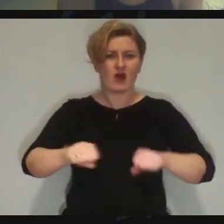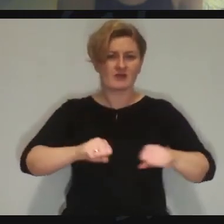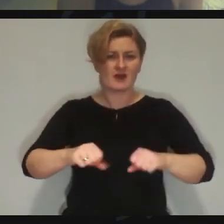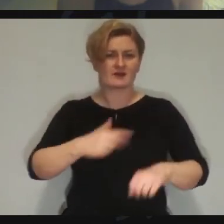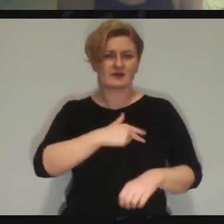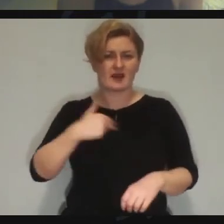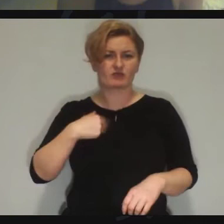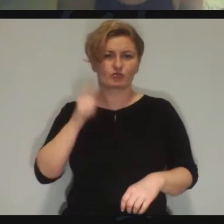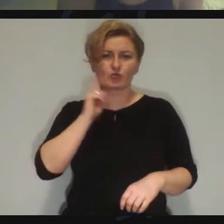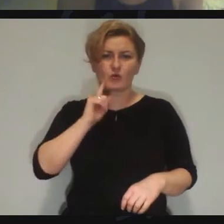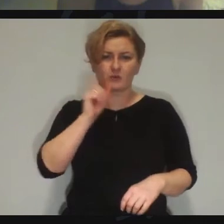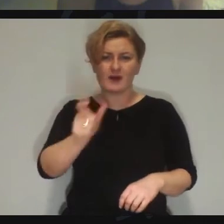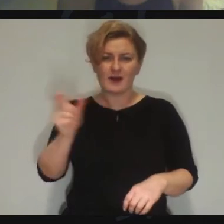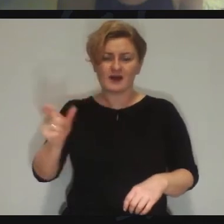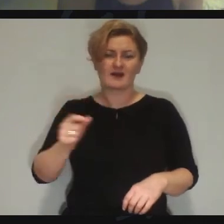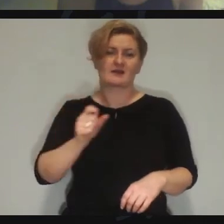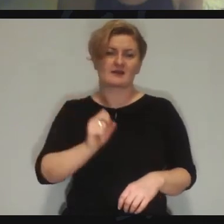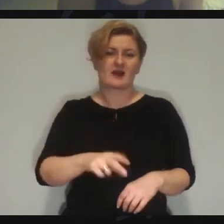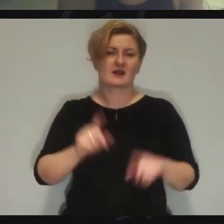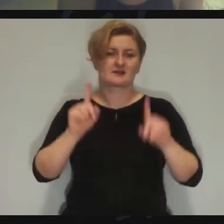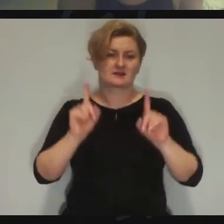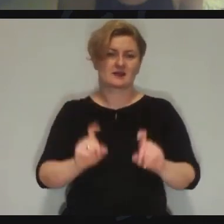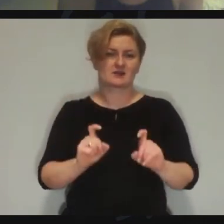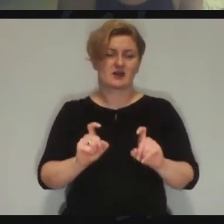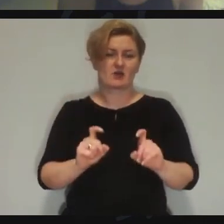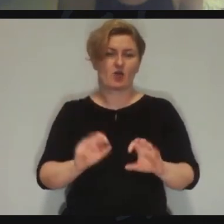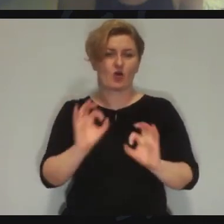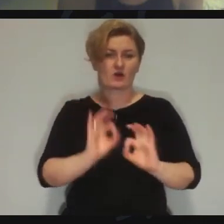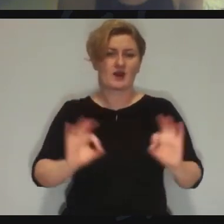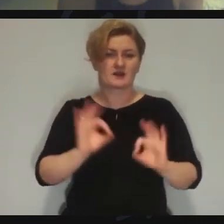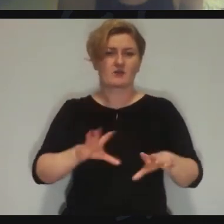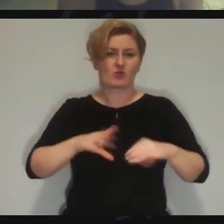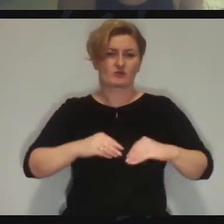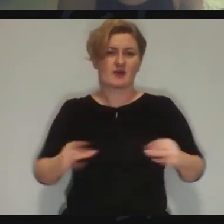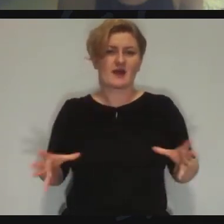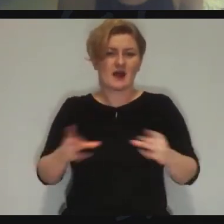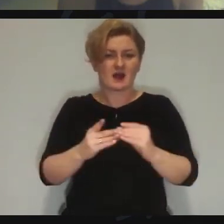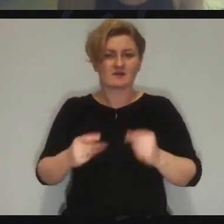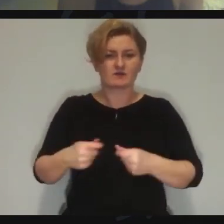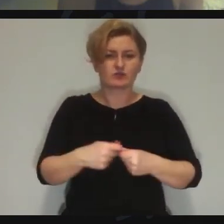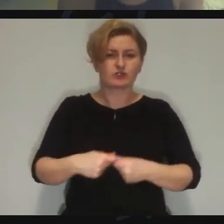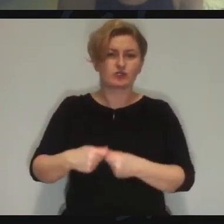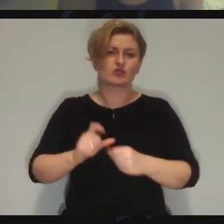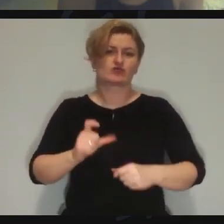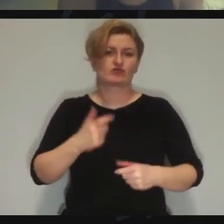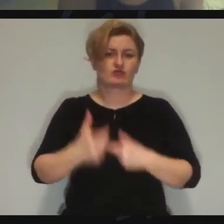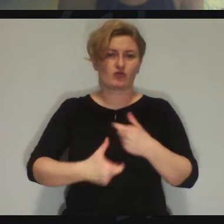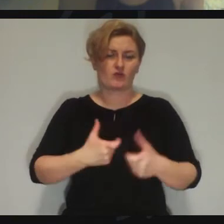Tak to się zaczęło. Razem możemy coś stworzyć, fajnie nam to wychodzi.